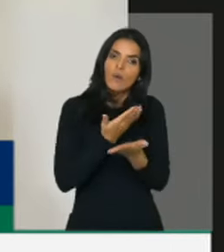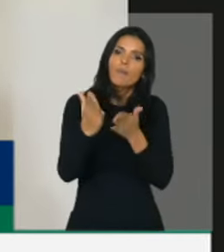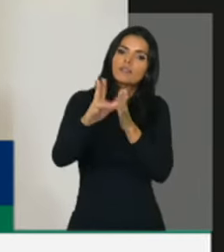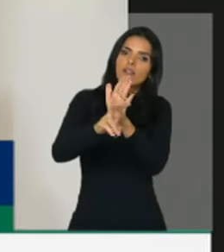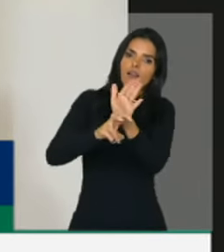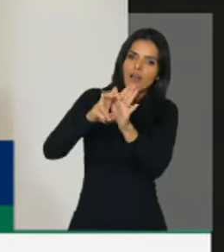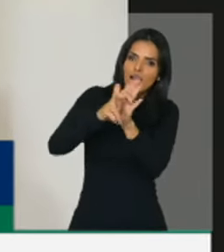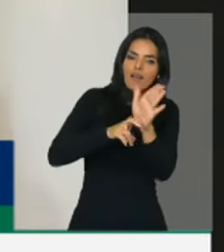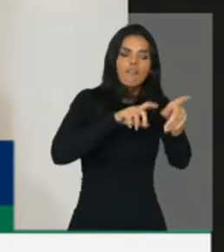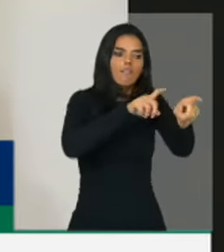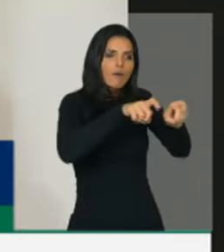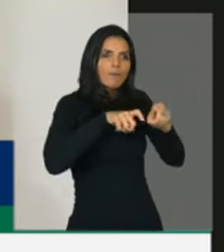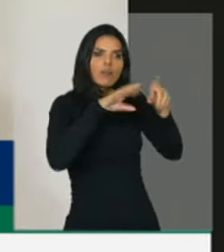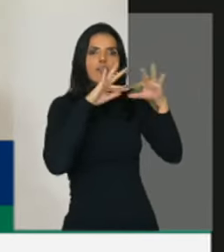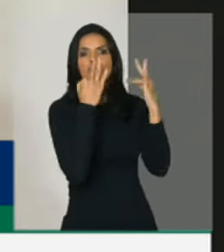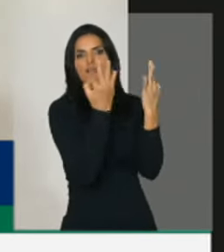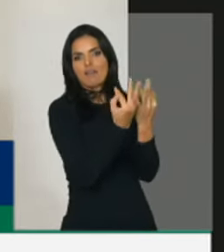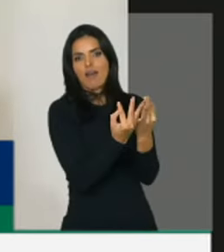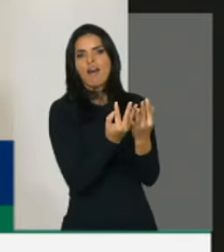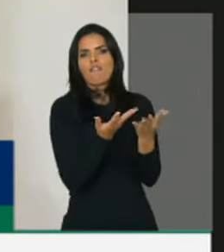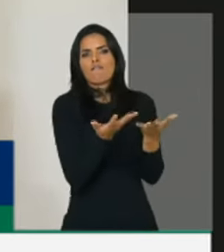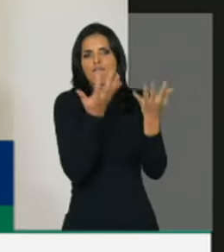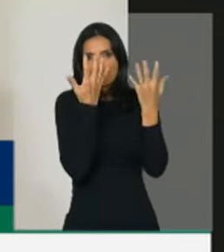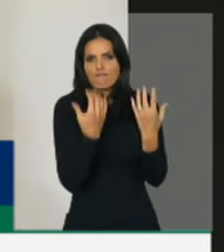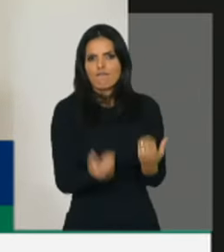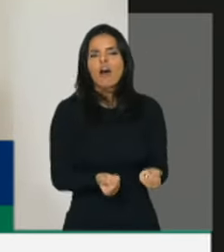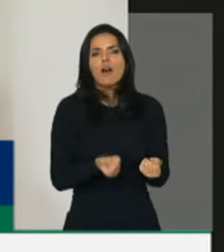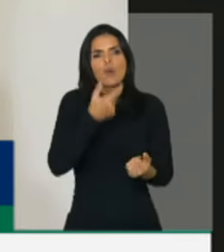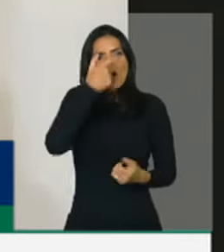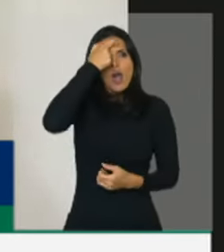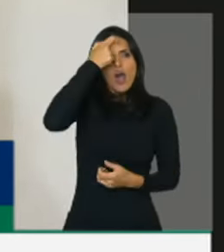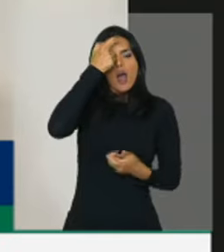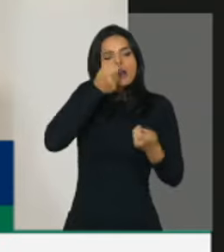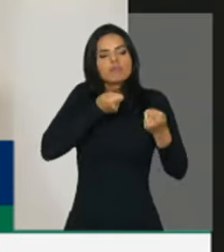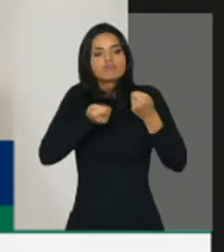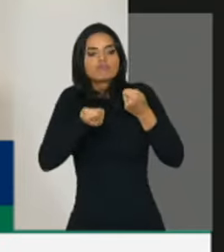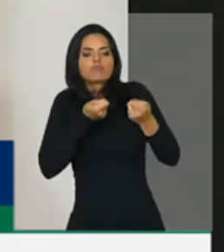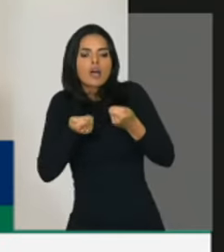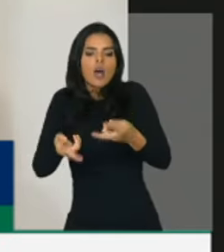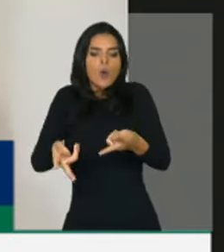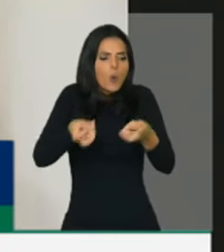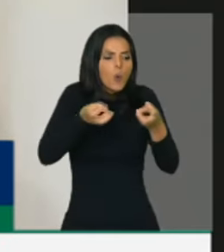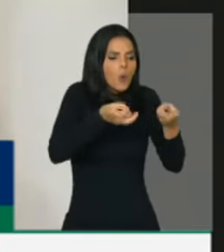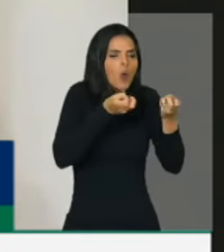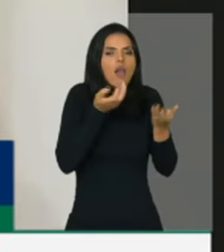VAMOS EXPLORAR RACIONALMENTE E DE FORMA EQUILIBRADA AS NOSSAS TERRAS. PLANTANDO CADA VEZ MAIS, AUMENTANDO A